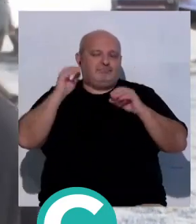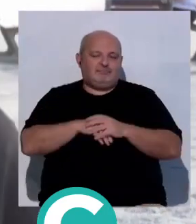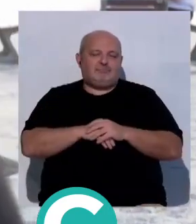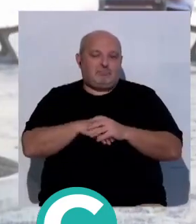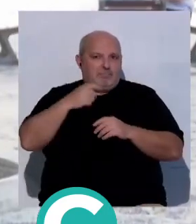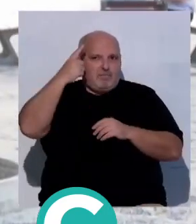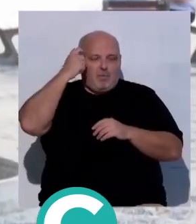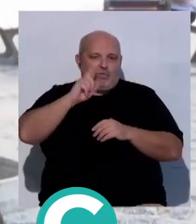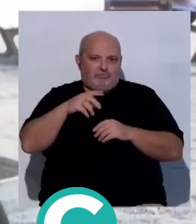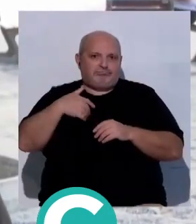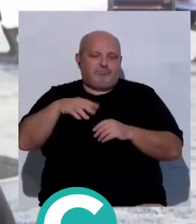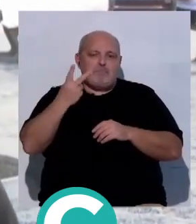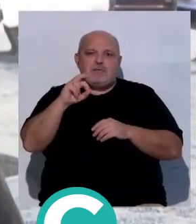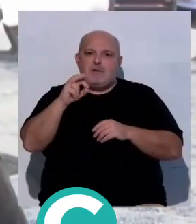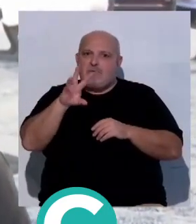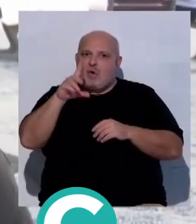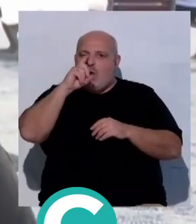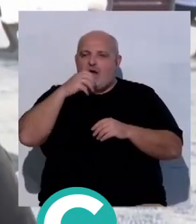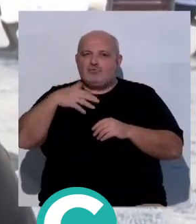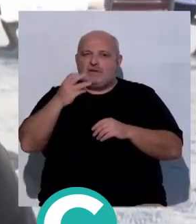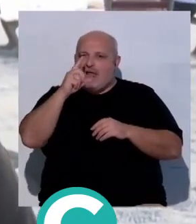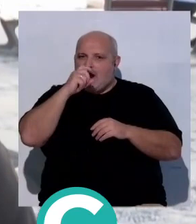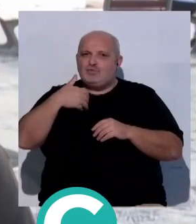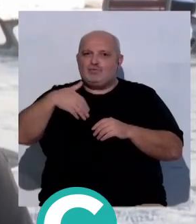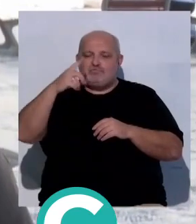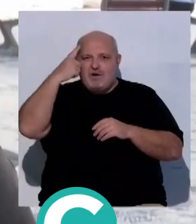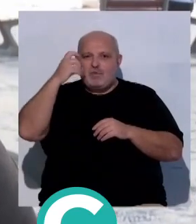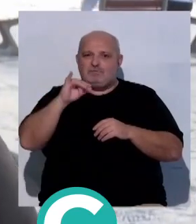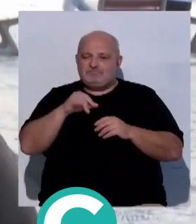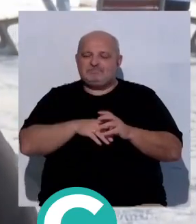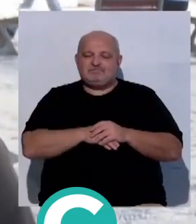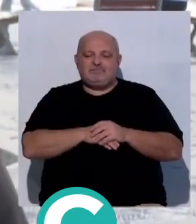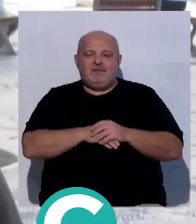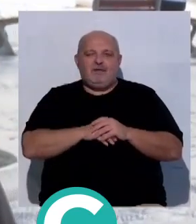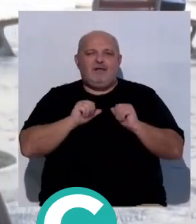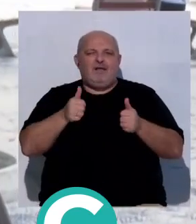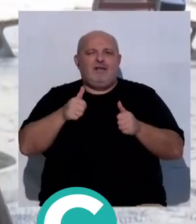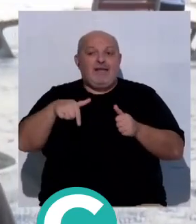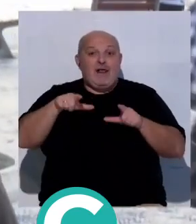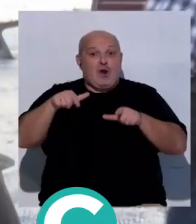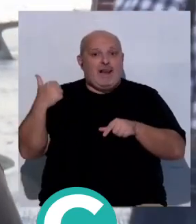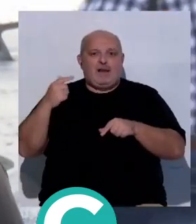acuerdo pero más de 20 25 30 años seguro y no empezó en el local este que tiene sino empezó